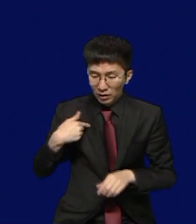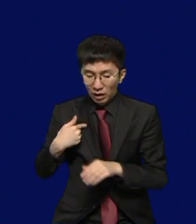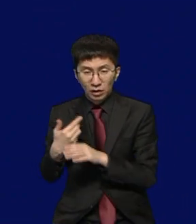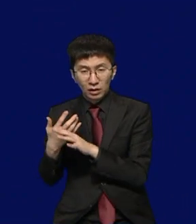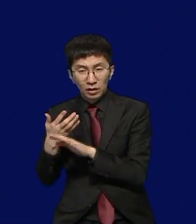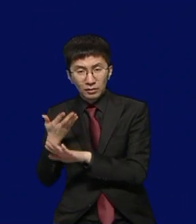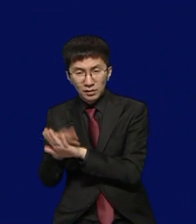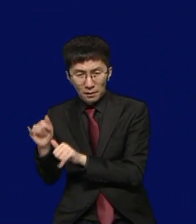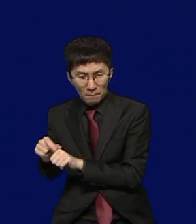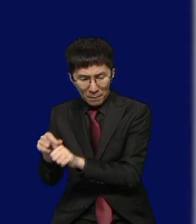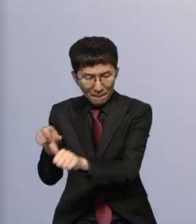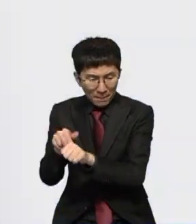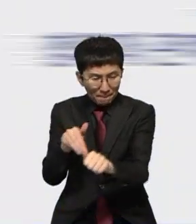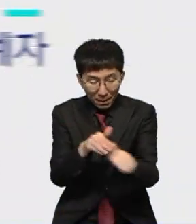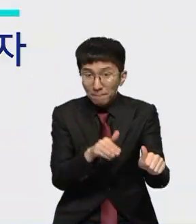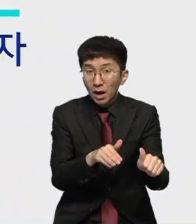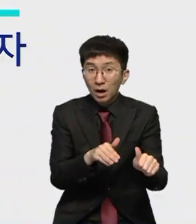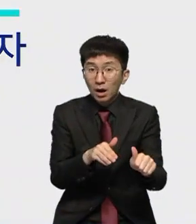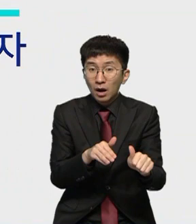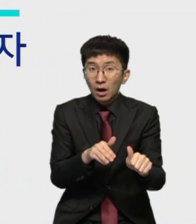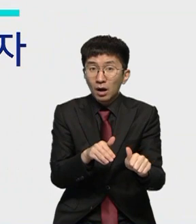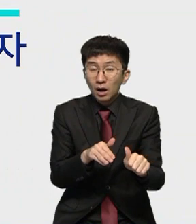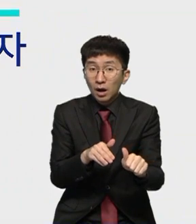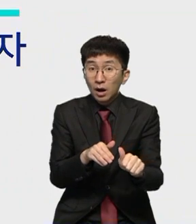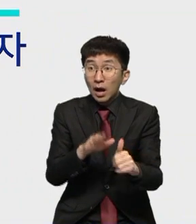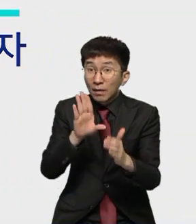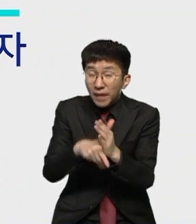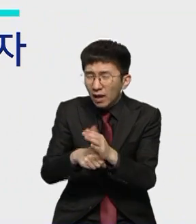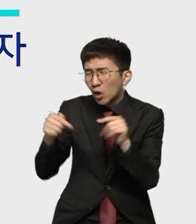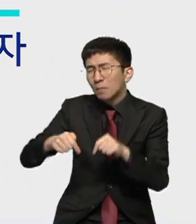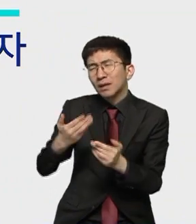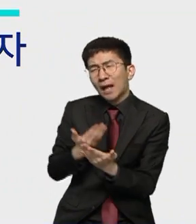협의를 진행해 달라고 요청했는데 청와대는 임기 내 인사권 행사는